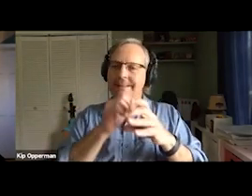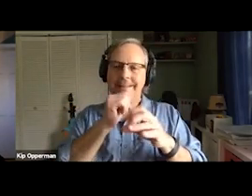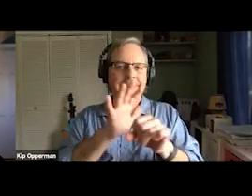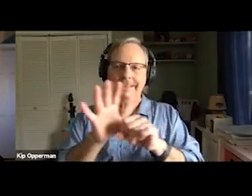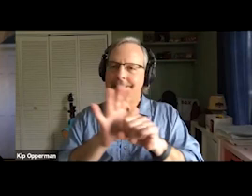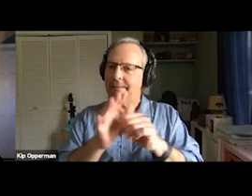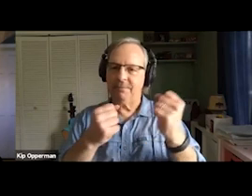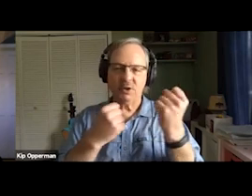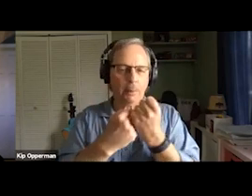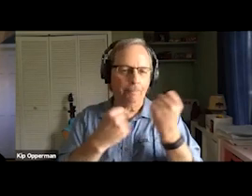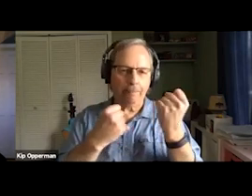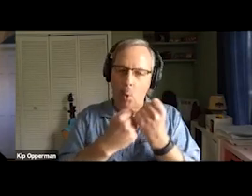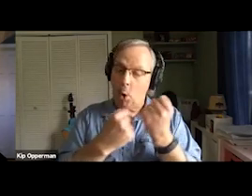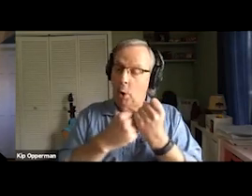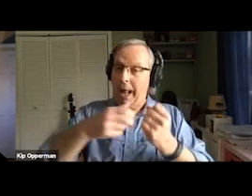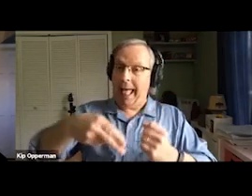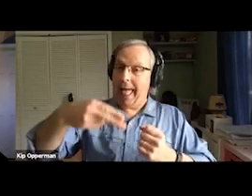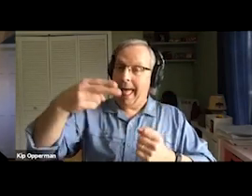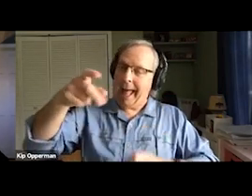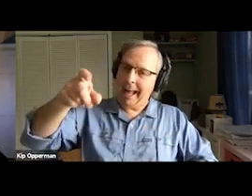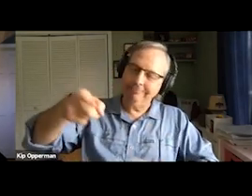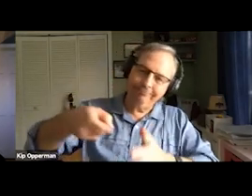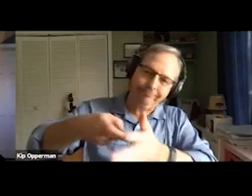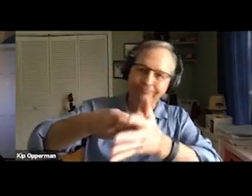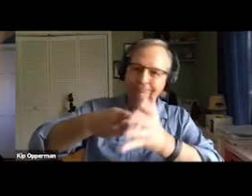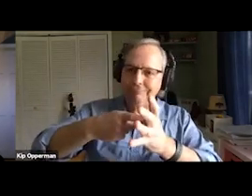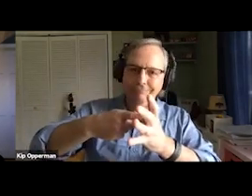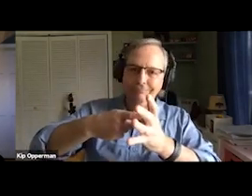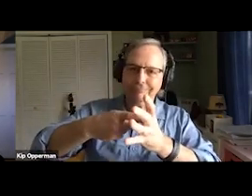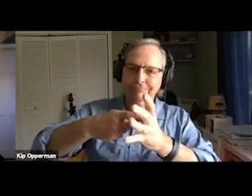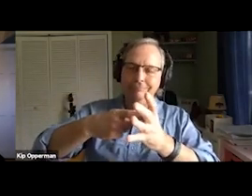o la alta demanda, no recibir comentarios regulares